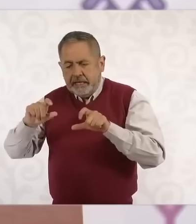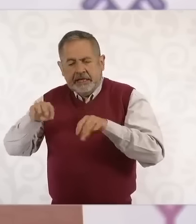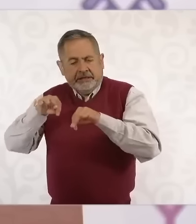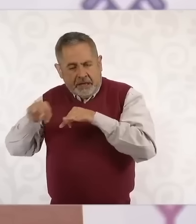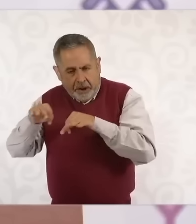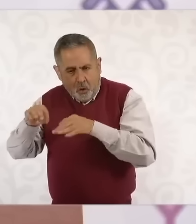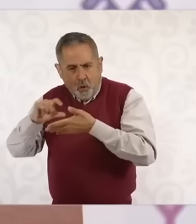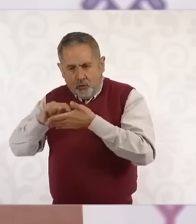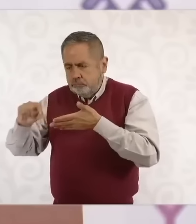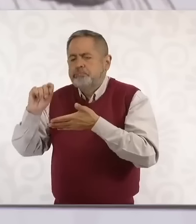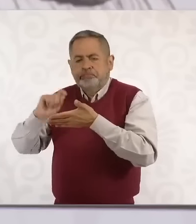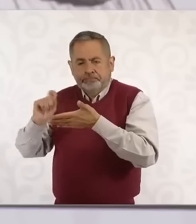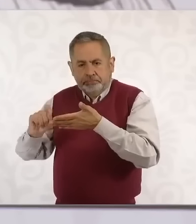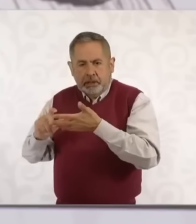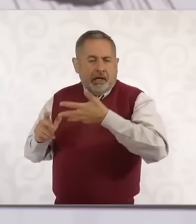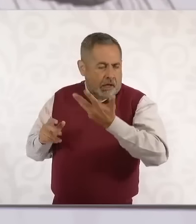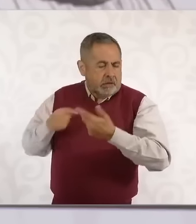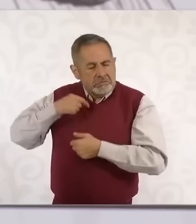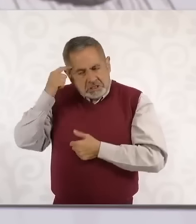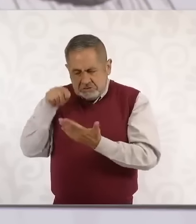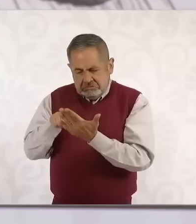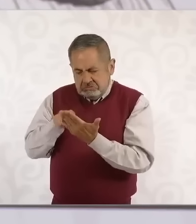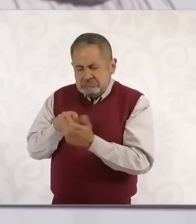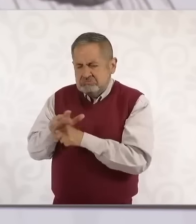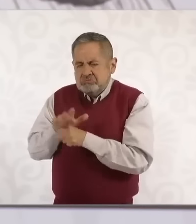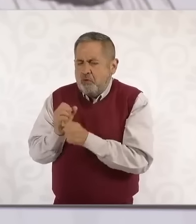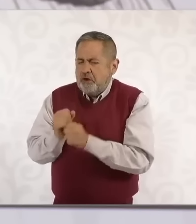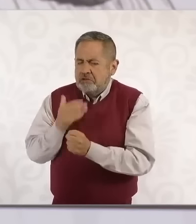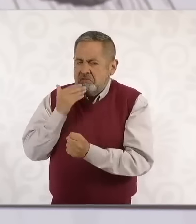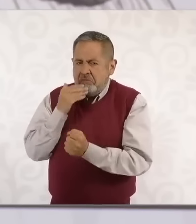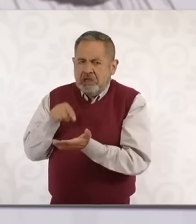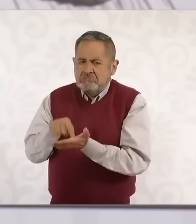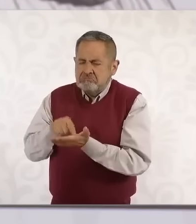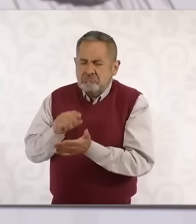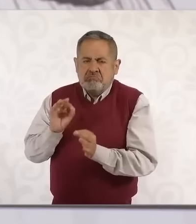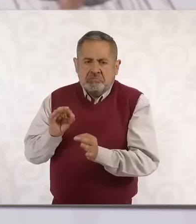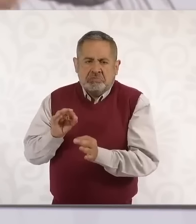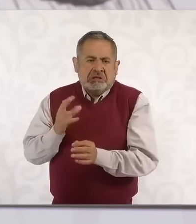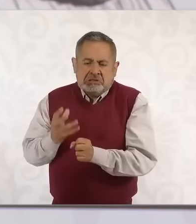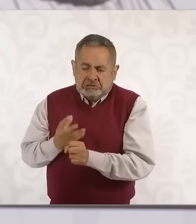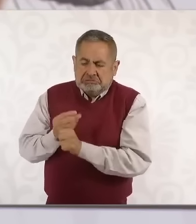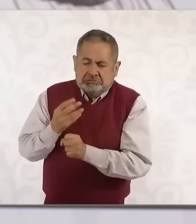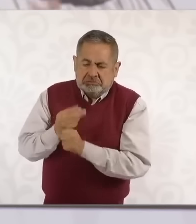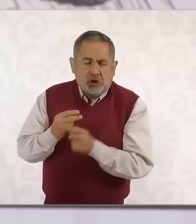consideramos que están bien establecidos y que en todo caso deben fortalecerse de ambos lados,